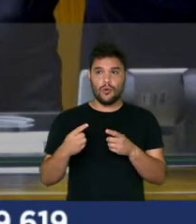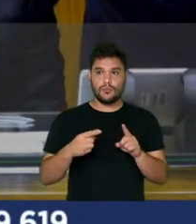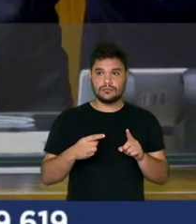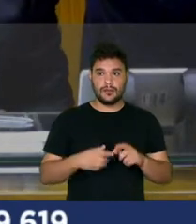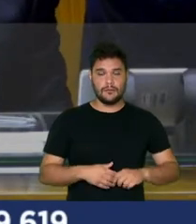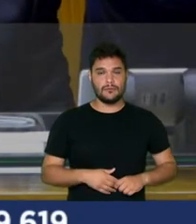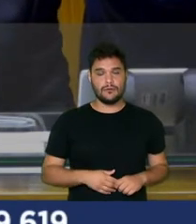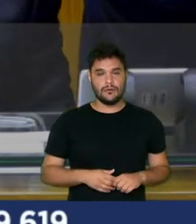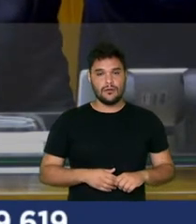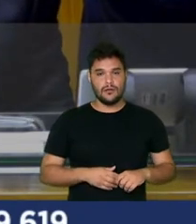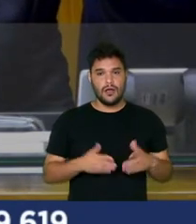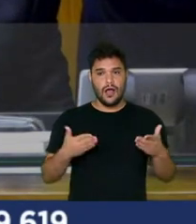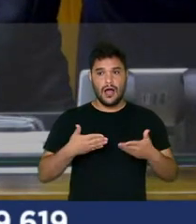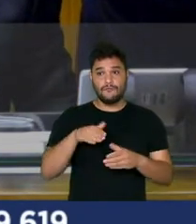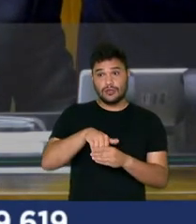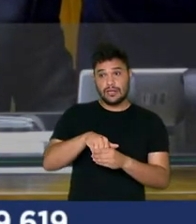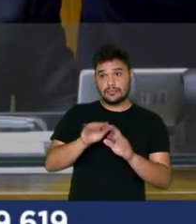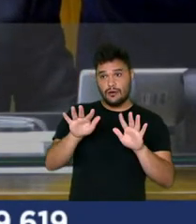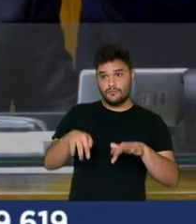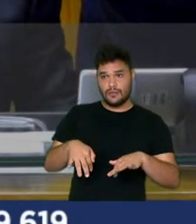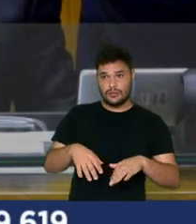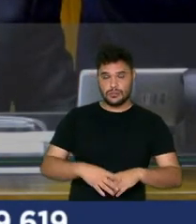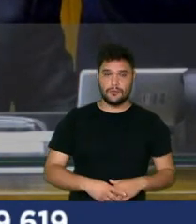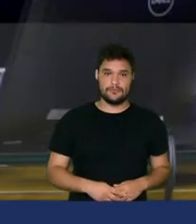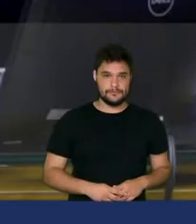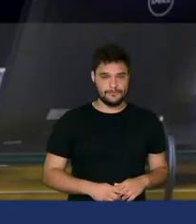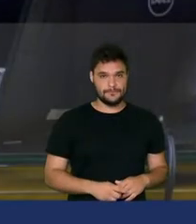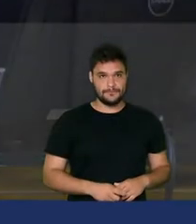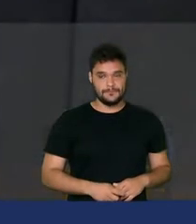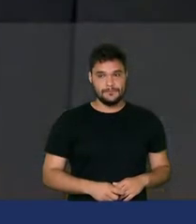ANIMAL DO BRASIL. -- [PRESIDENTE]: OPOSIÇÃO. ESTÁ ENCERRADA A